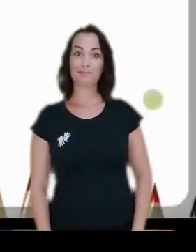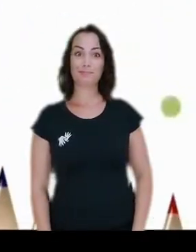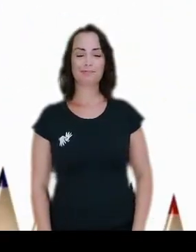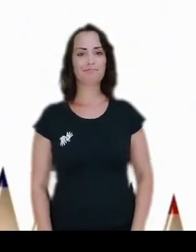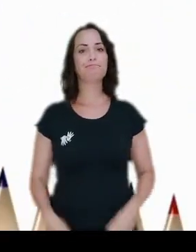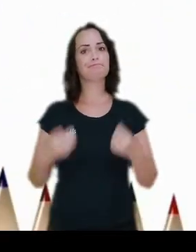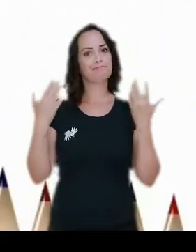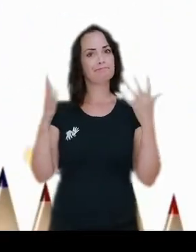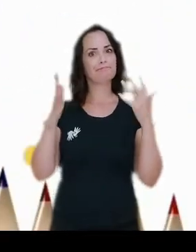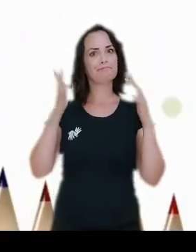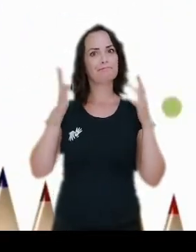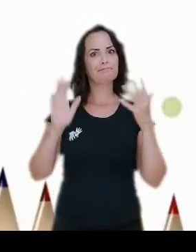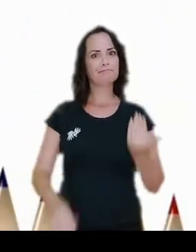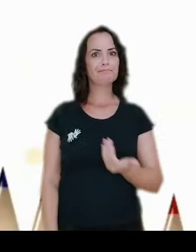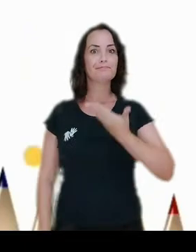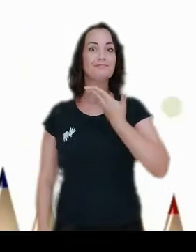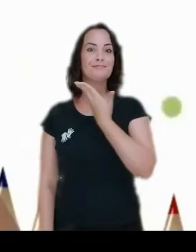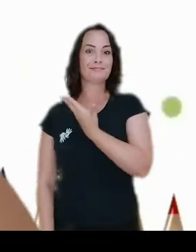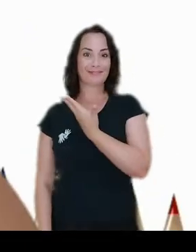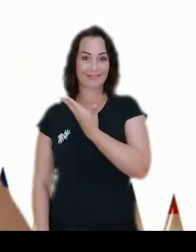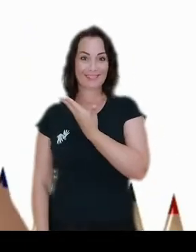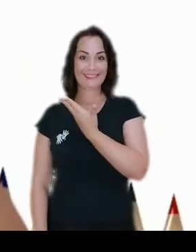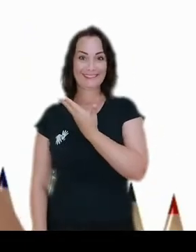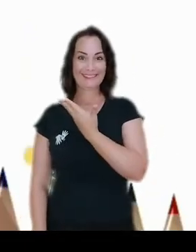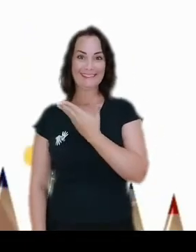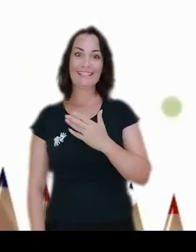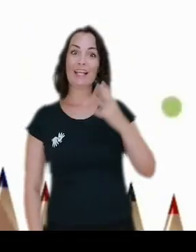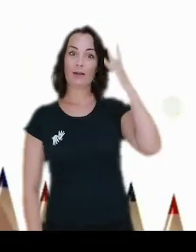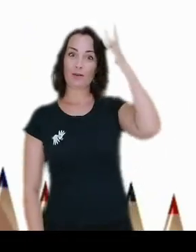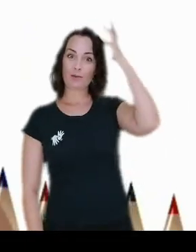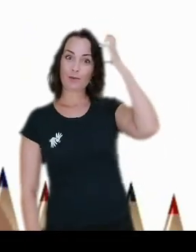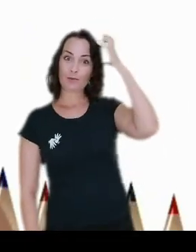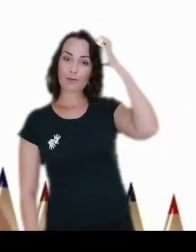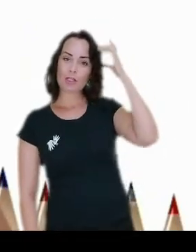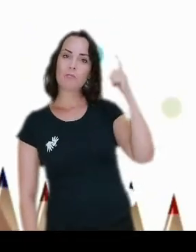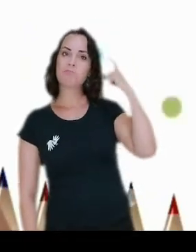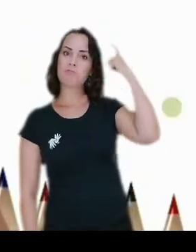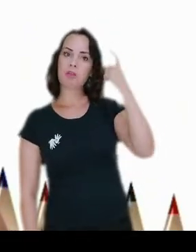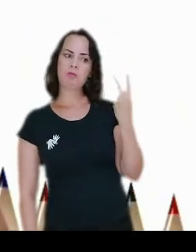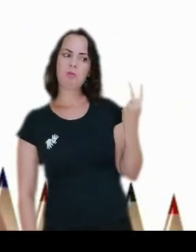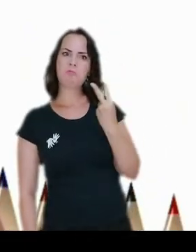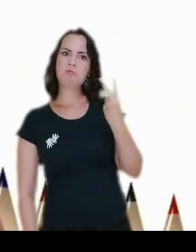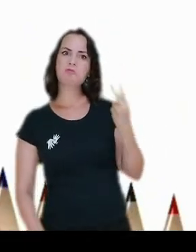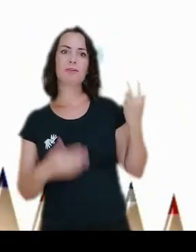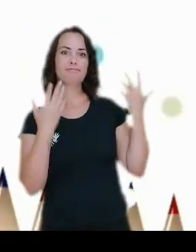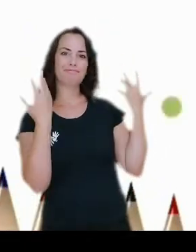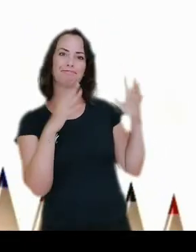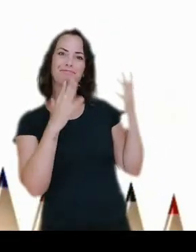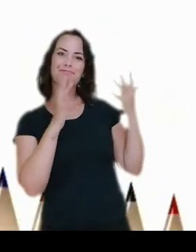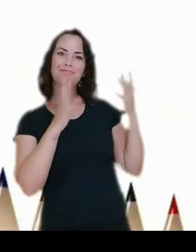Very good, Vidinha e Kiko vocês estão de parabéns, congratulations!